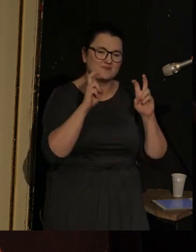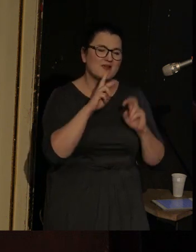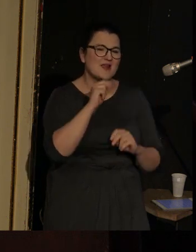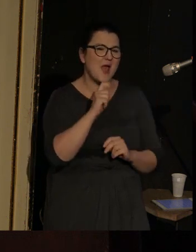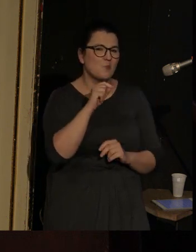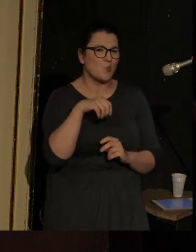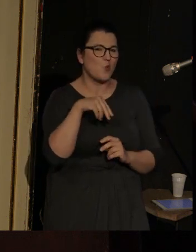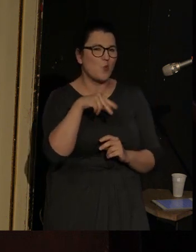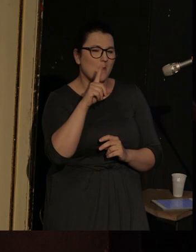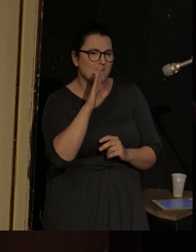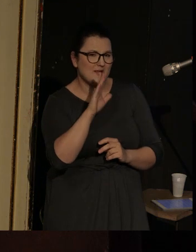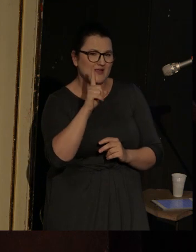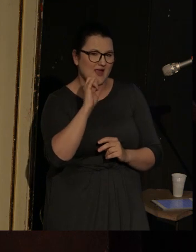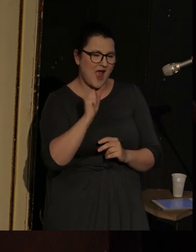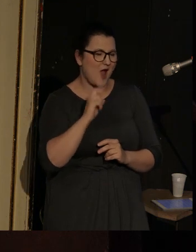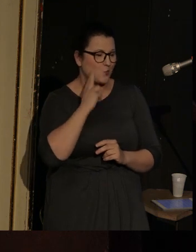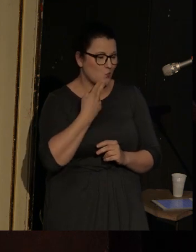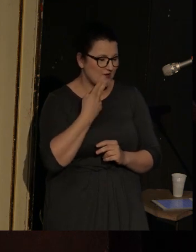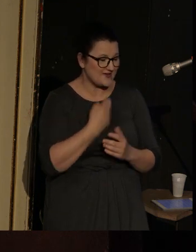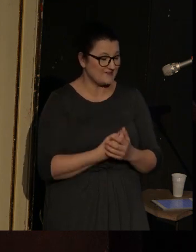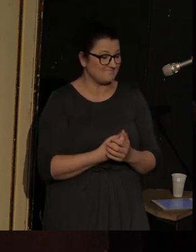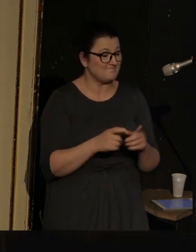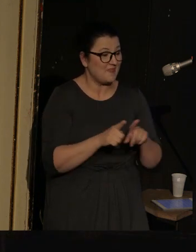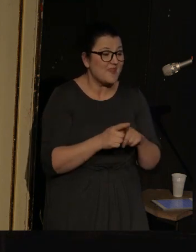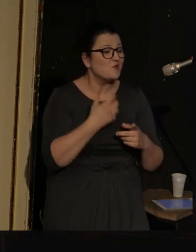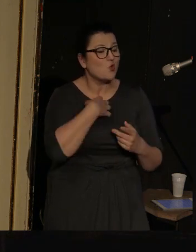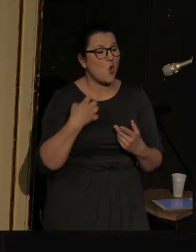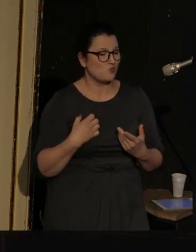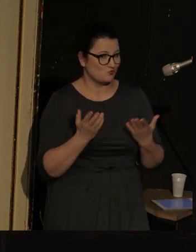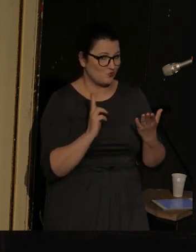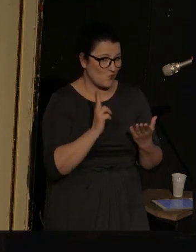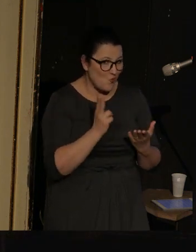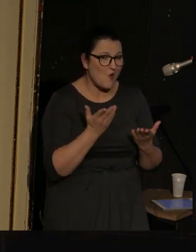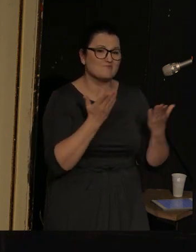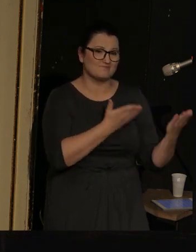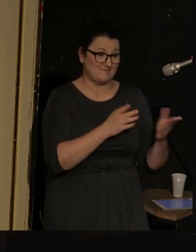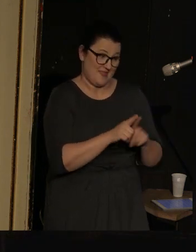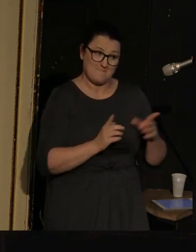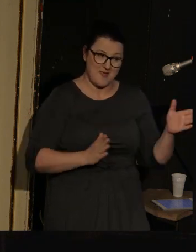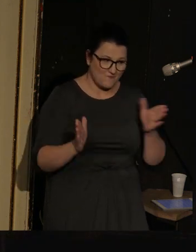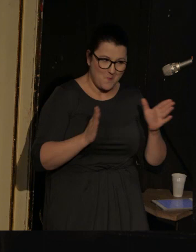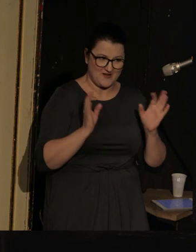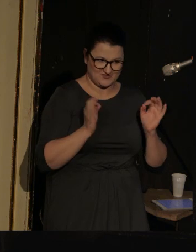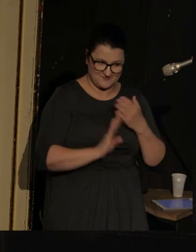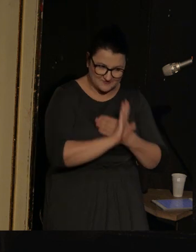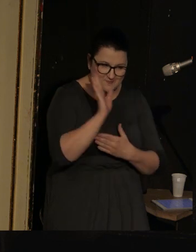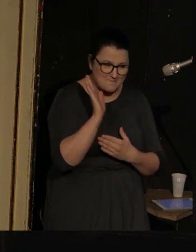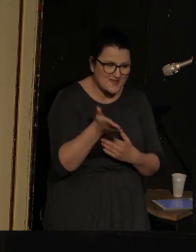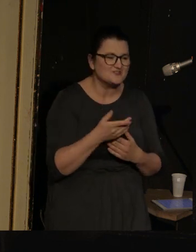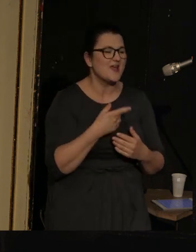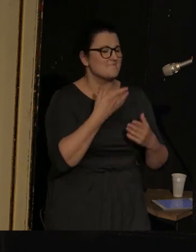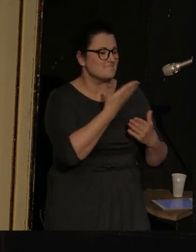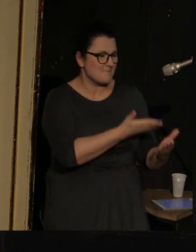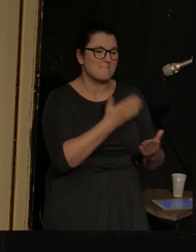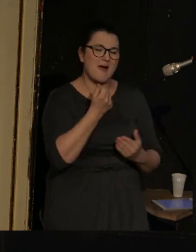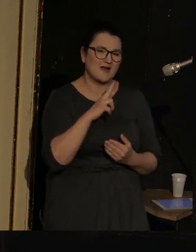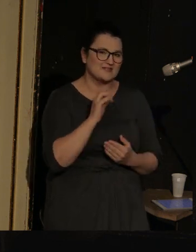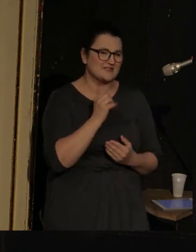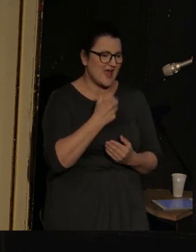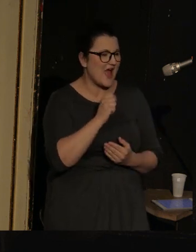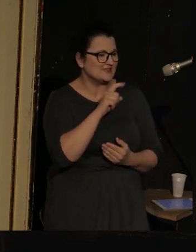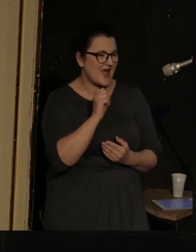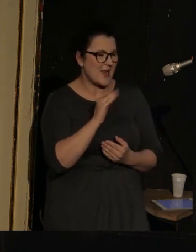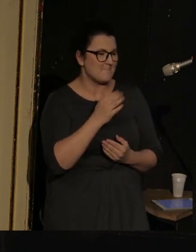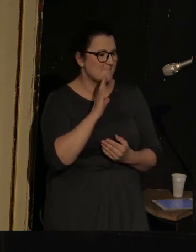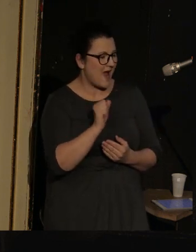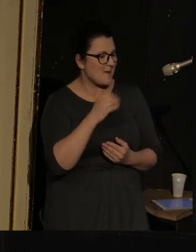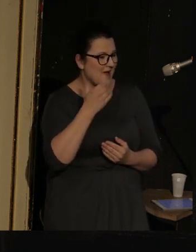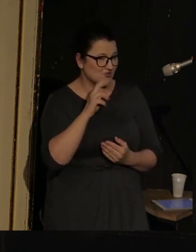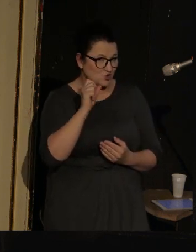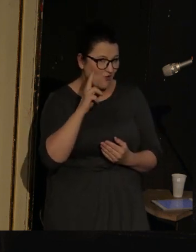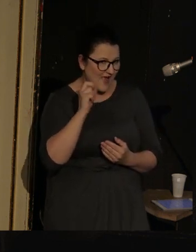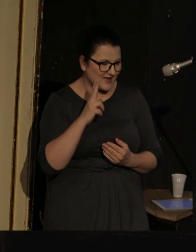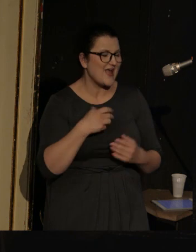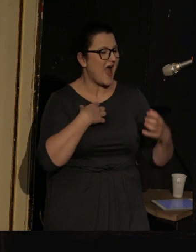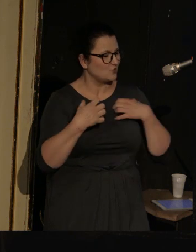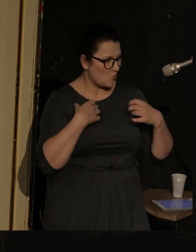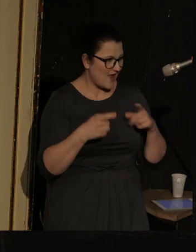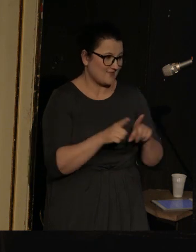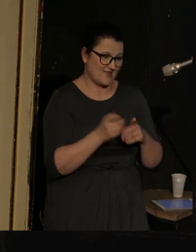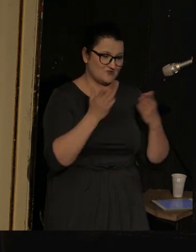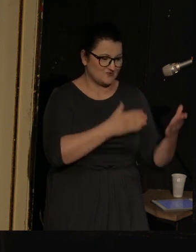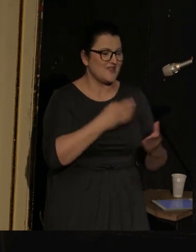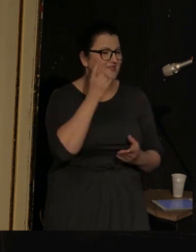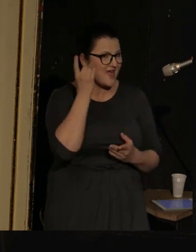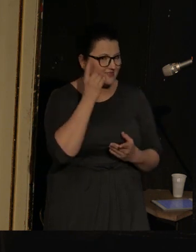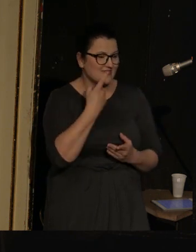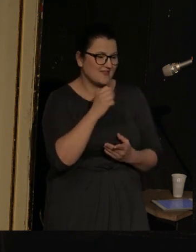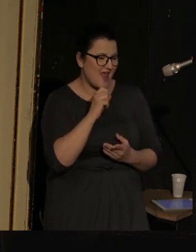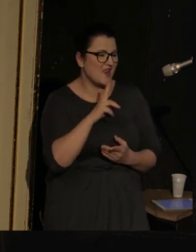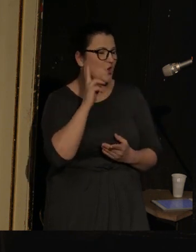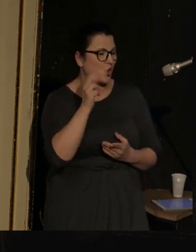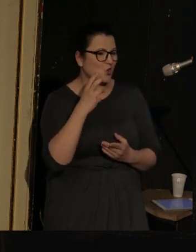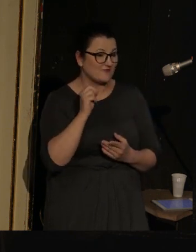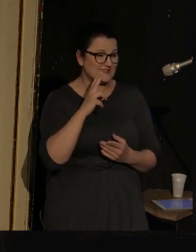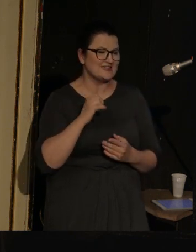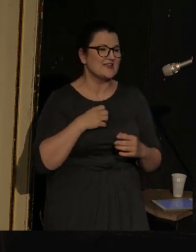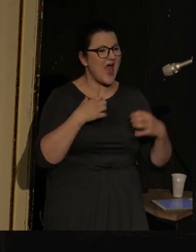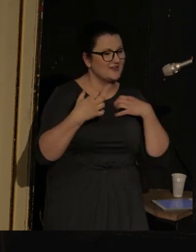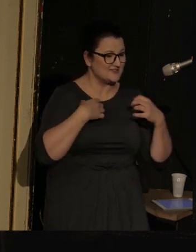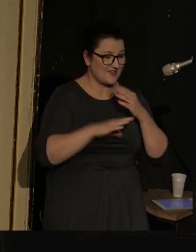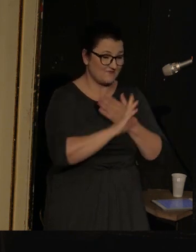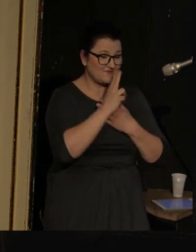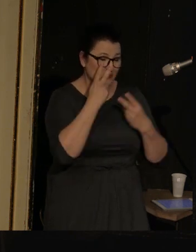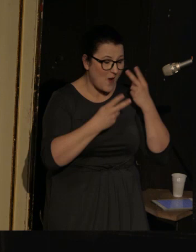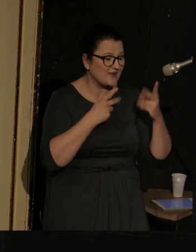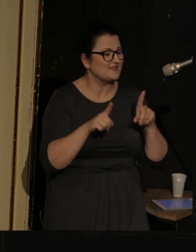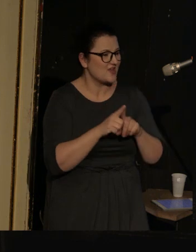Naszymi gośćmi, performerami będą Martyna Zaremba-Maćkowiak, aktorka oraz Daniel Kotowski, artysta wizualny,